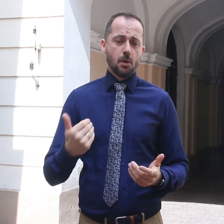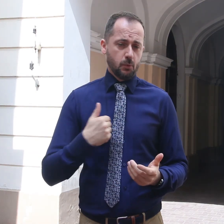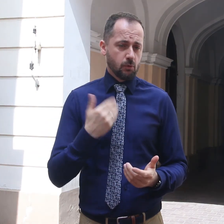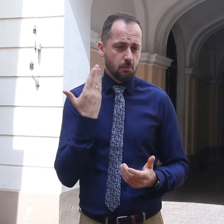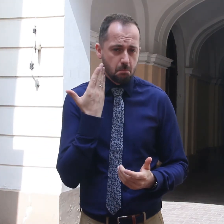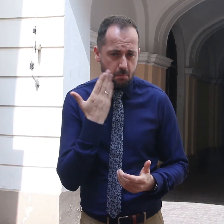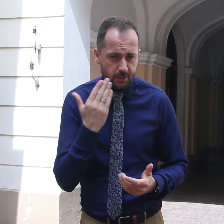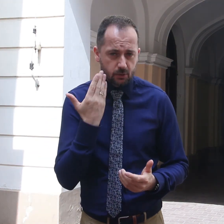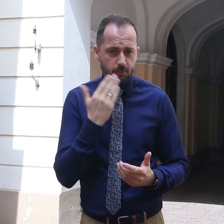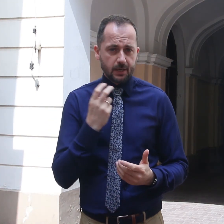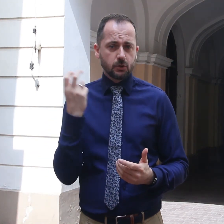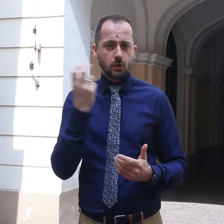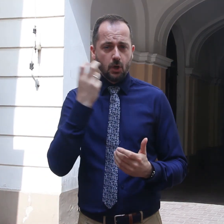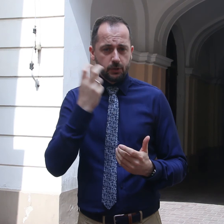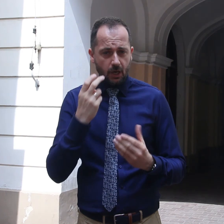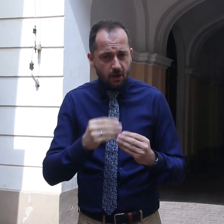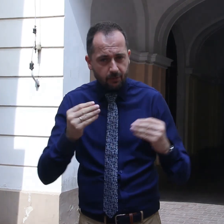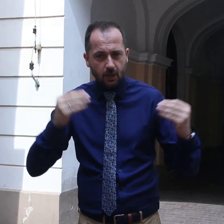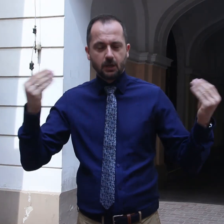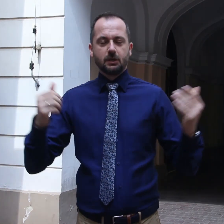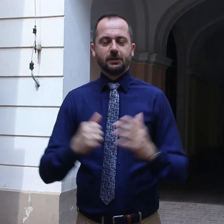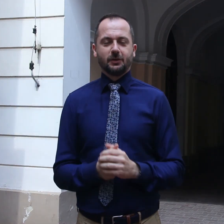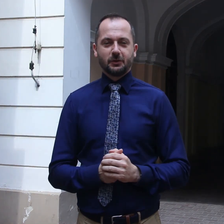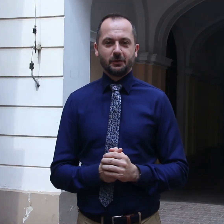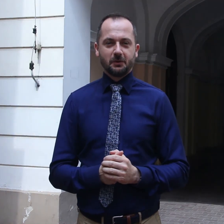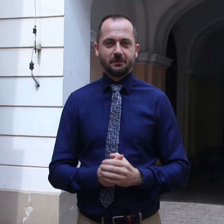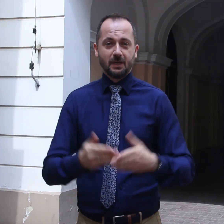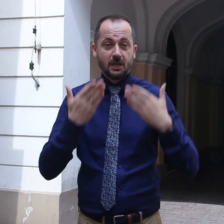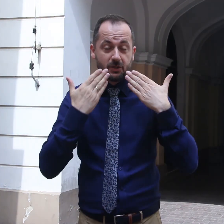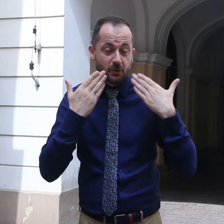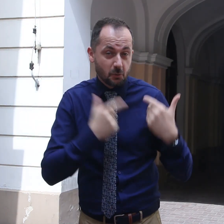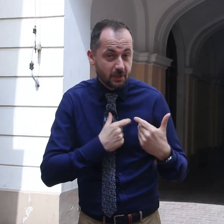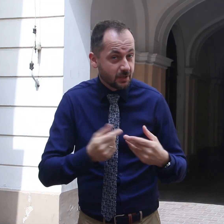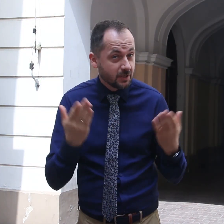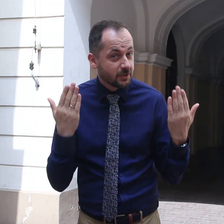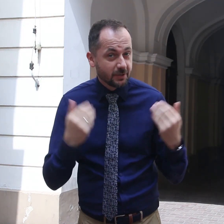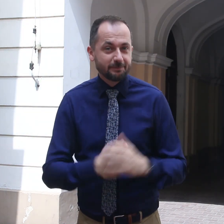Było bardzo ciekawie. Dziękuję serdecznie.